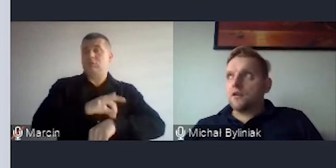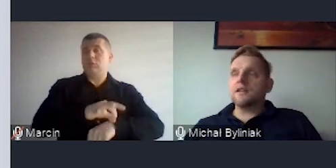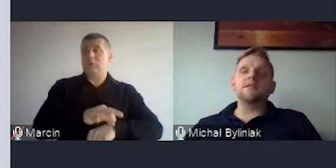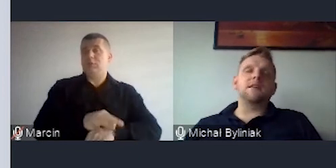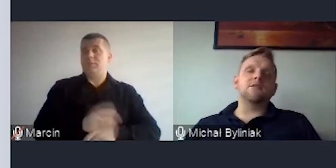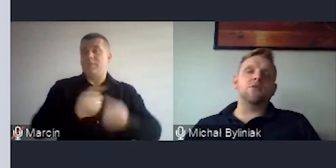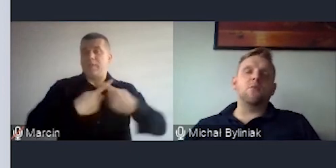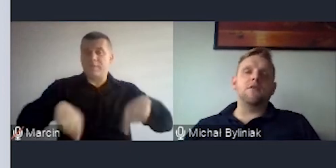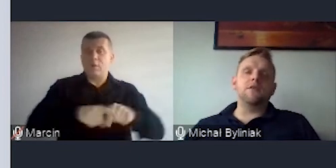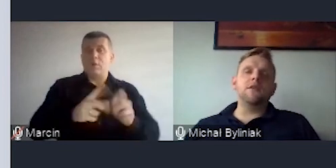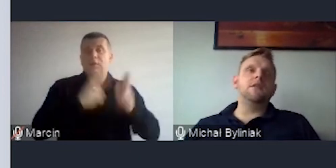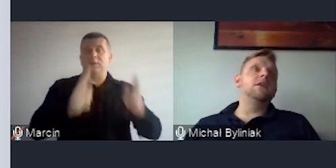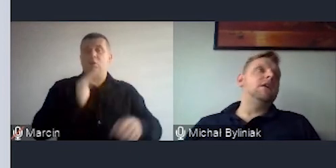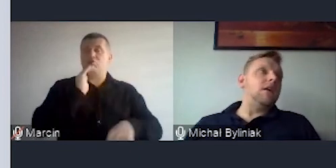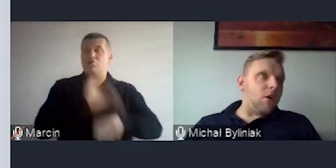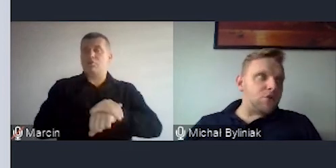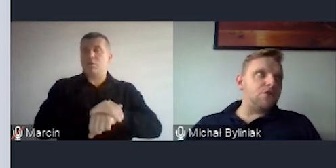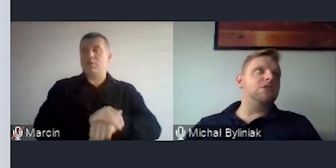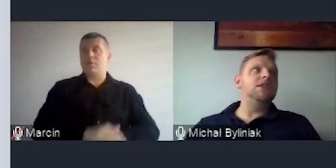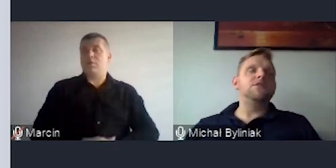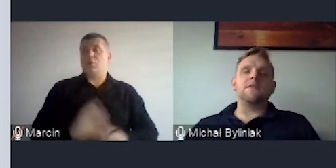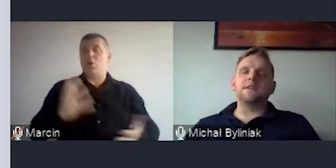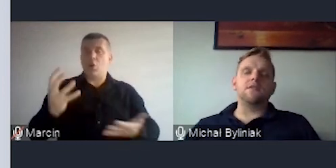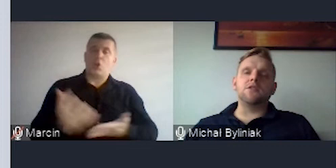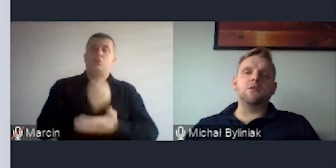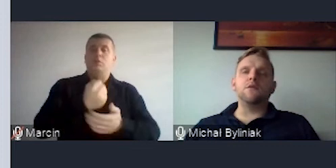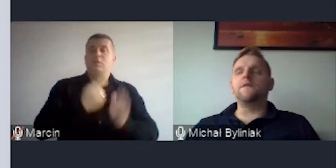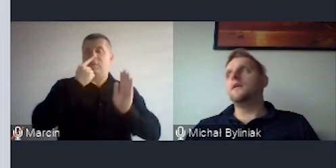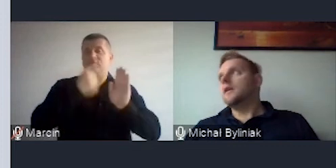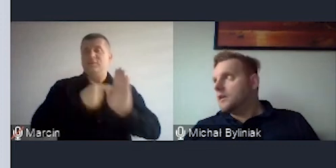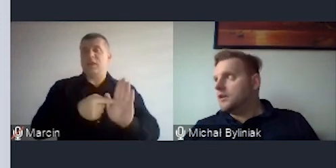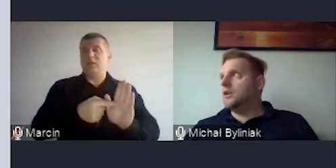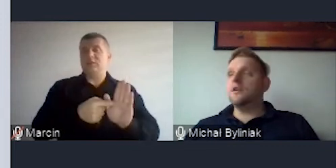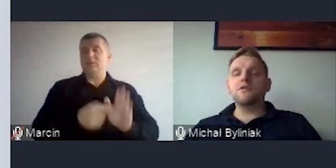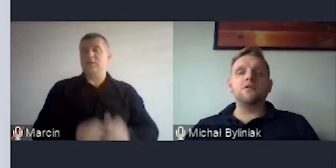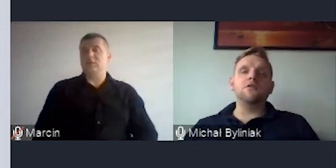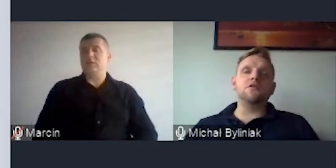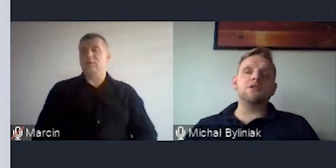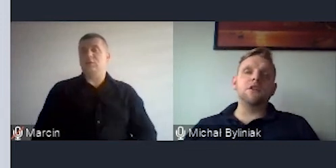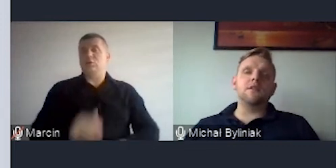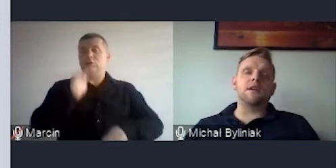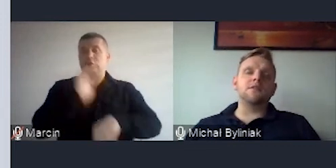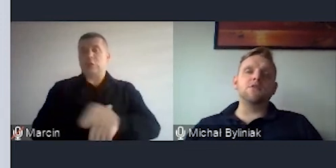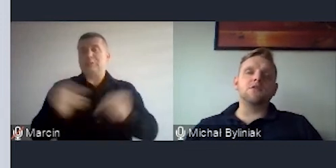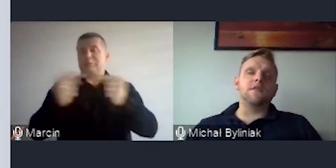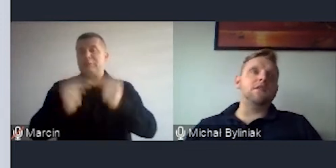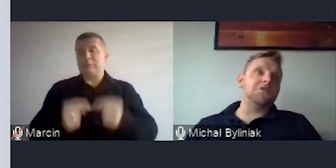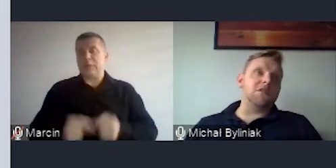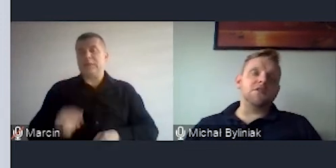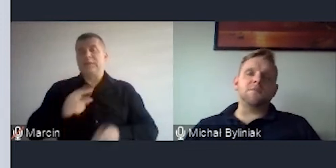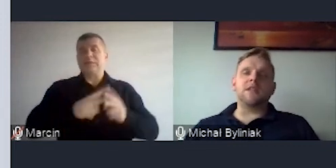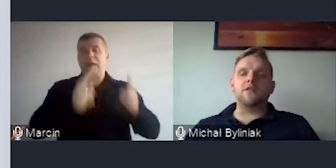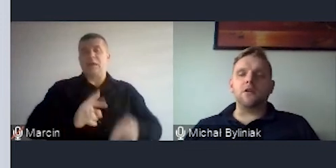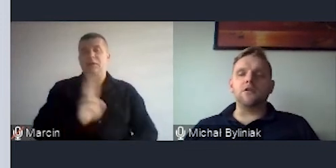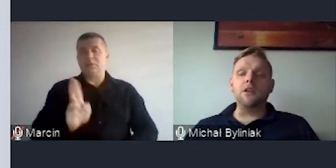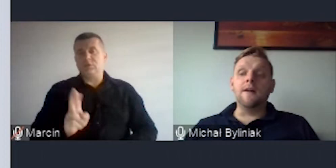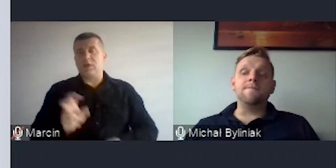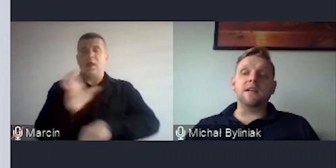Wykonania zakresu umowy, osiągnięcia wskaźników i zgodności zakresu rzeczowego czy chociażby technologii,